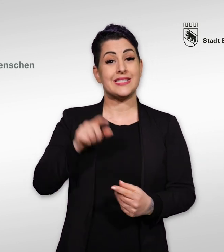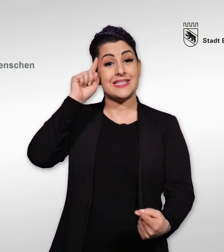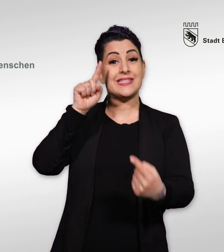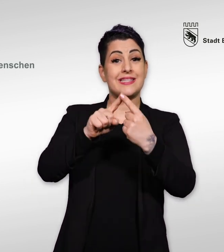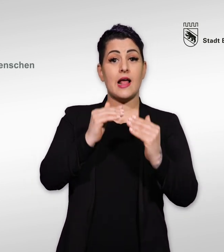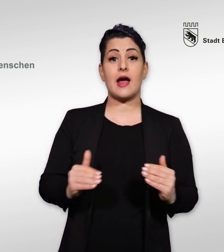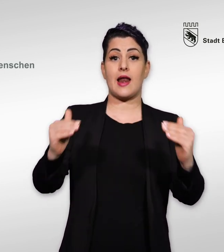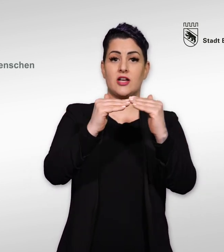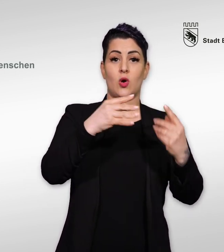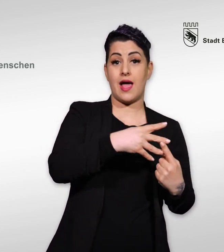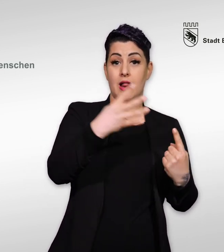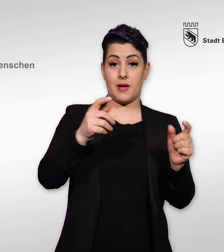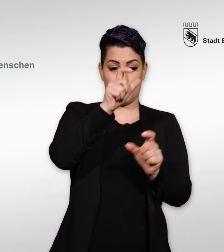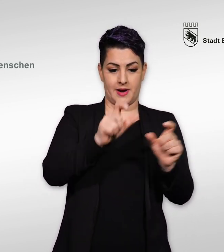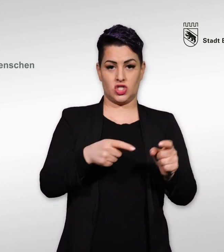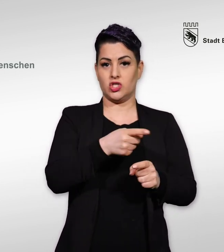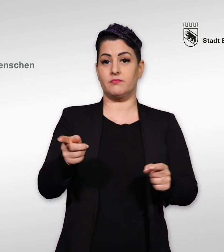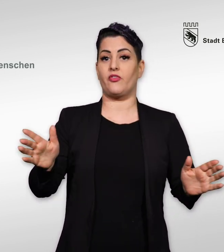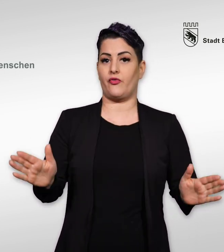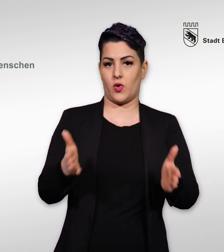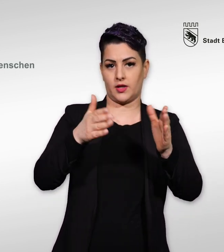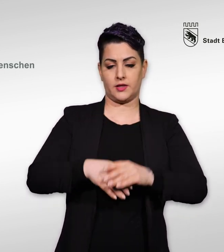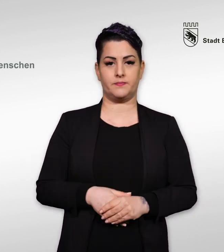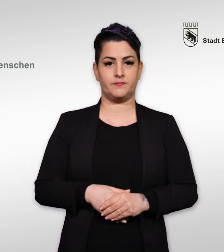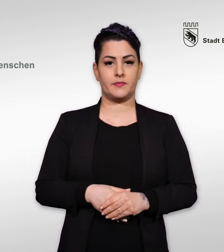um die Gleichstellung von LGBTIQ-Menschen zu fördern.